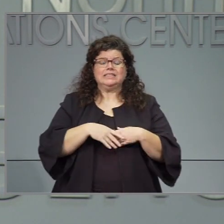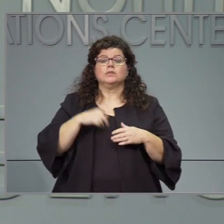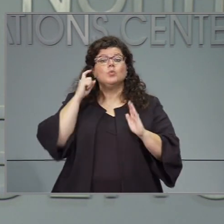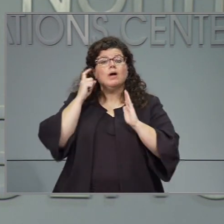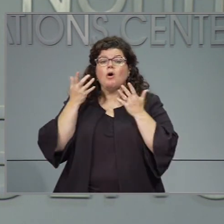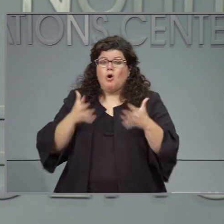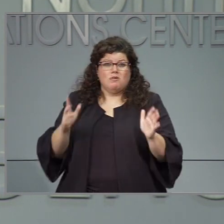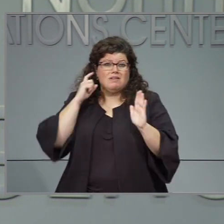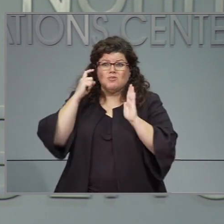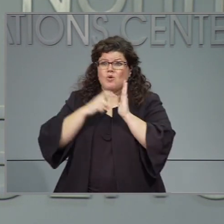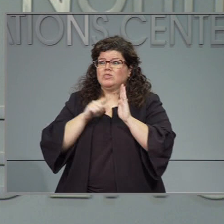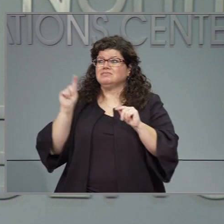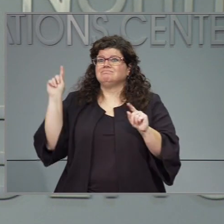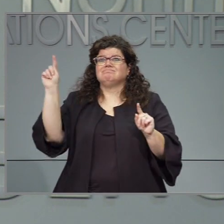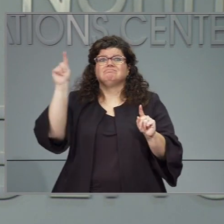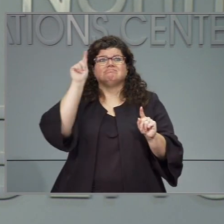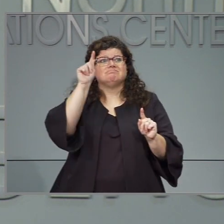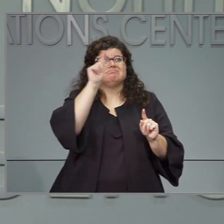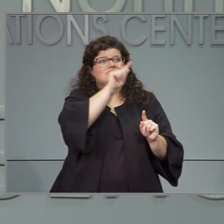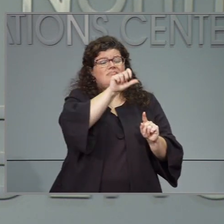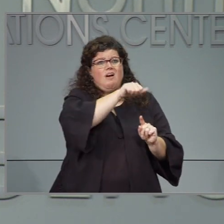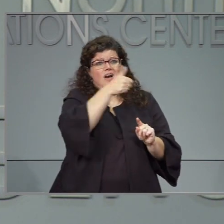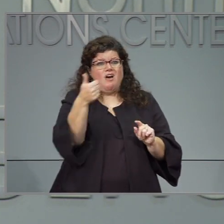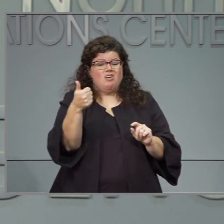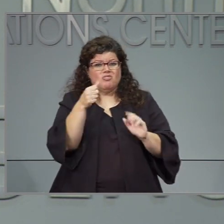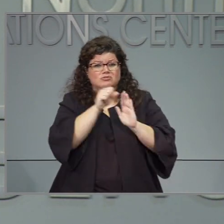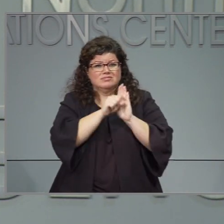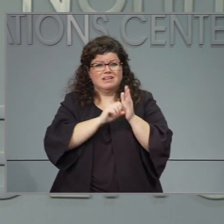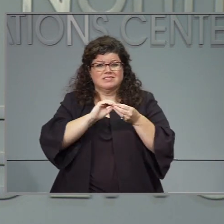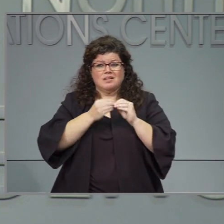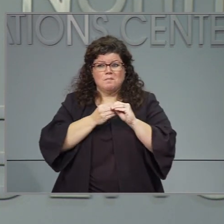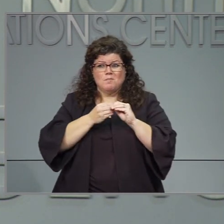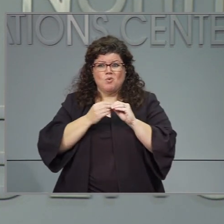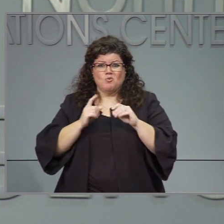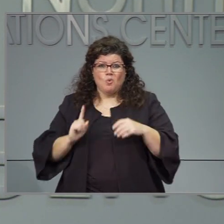hemos visto incrementos en el país y queremos cerciorarnos de